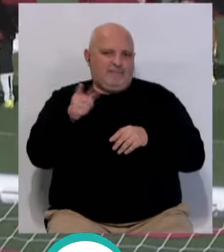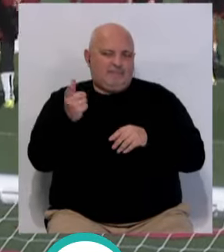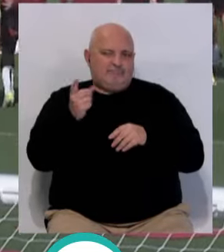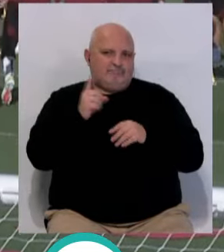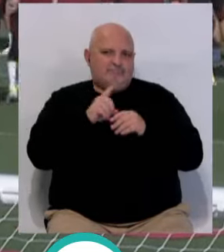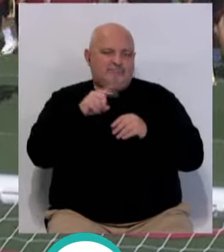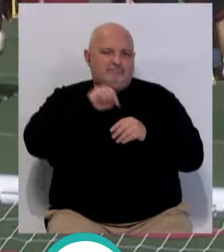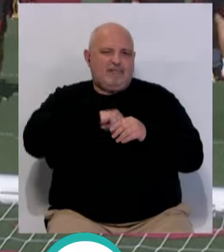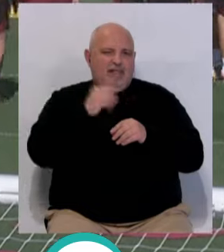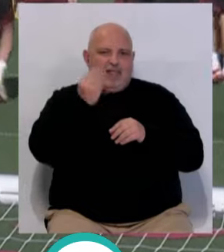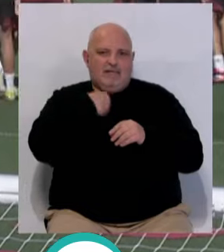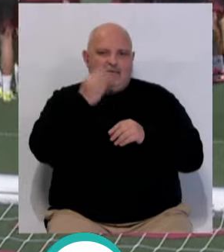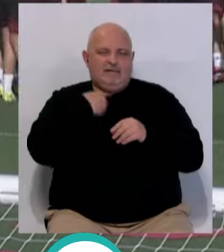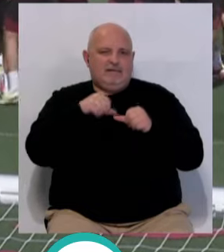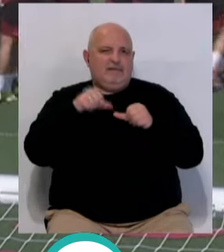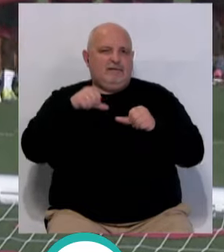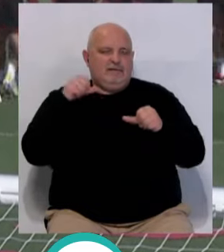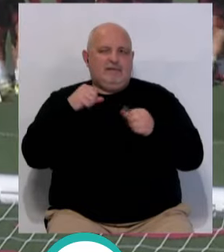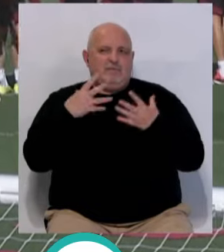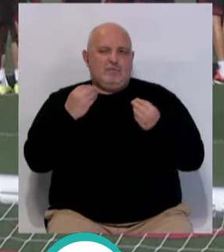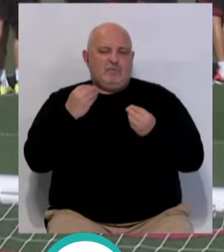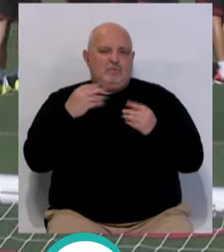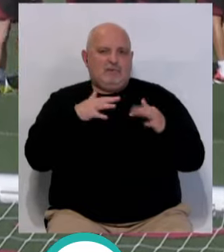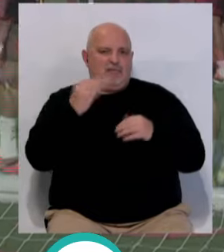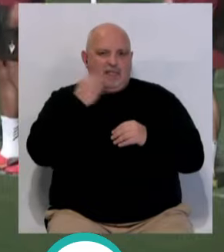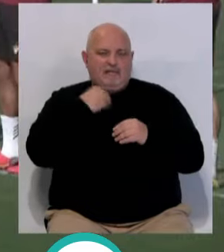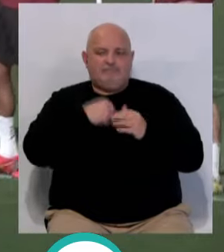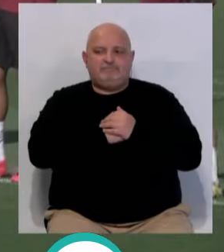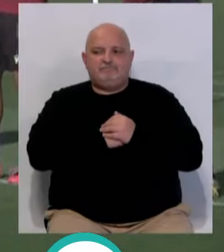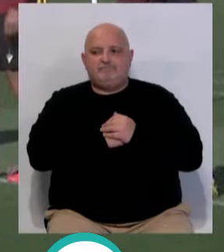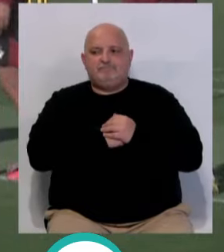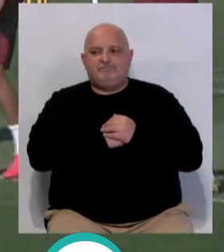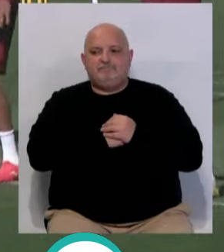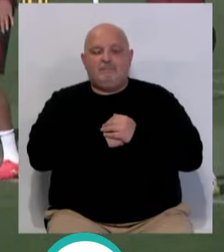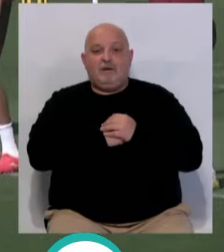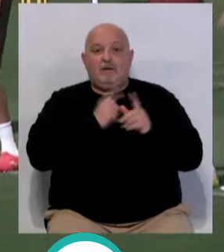adolece ha estado adoleciendo pues muchísimos partidos no eh vamos a enfrentarnos a un rival